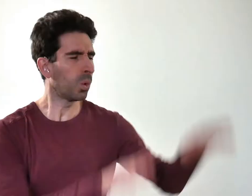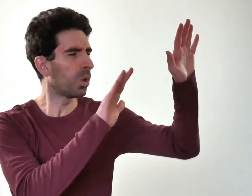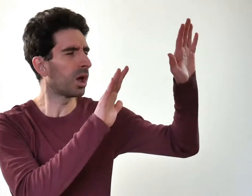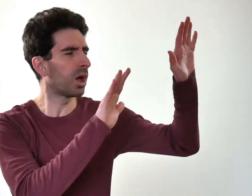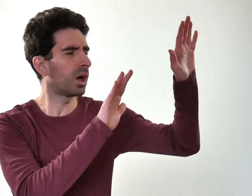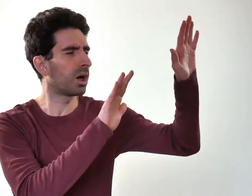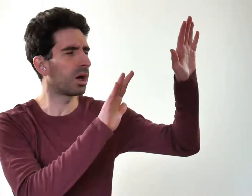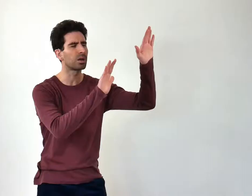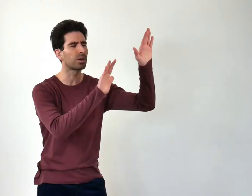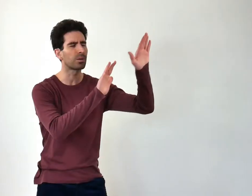Oh là là !